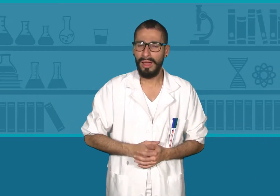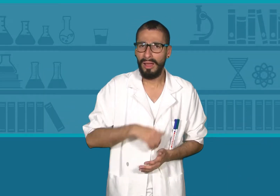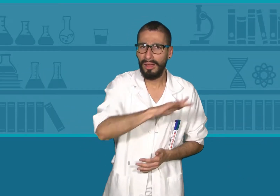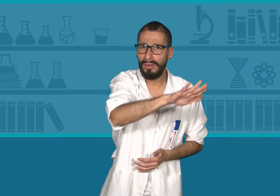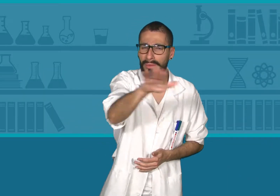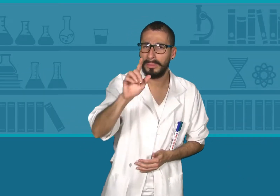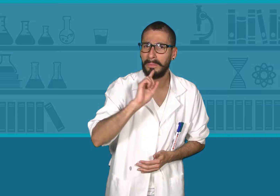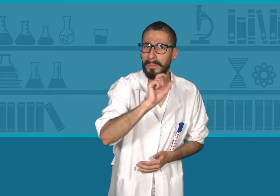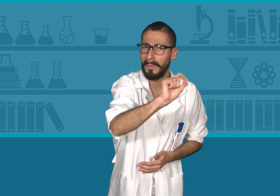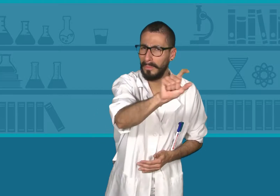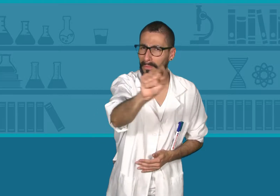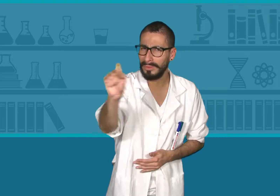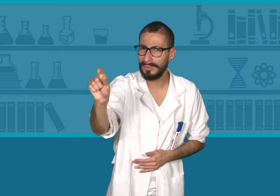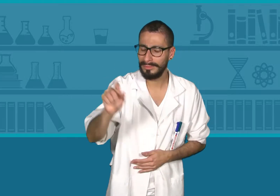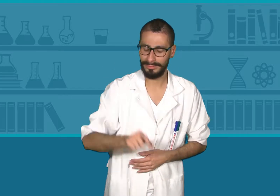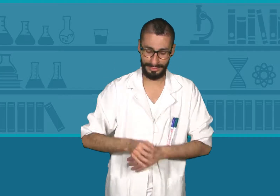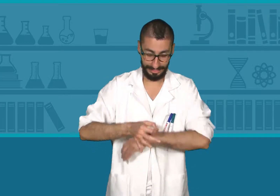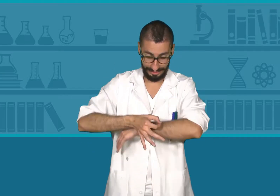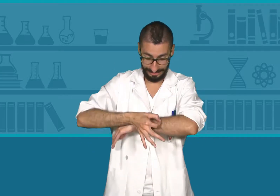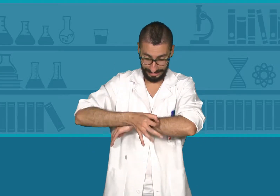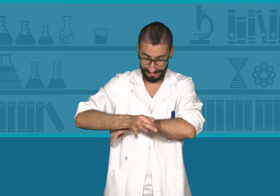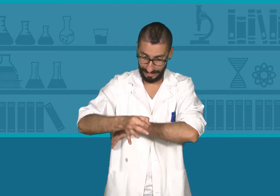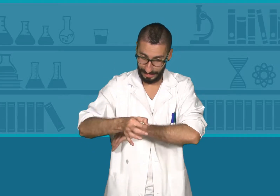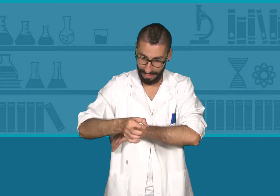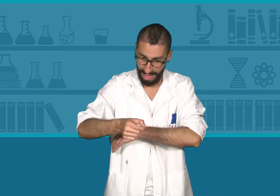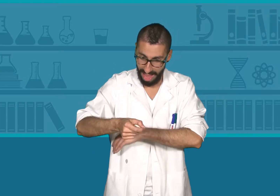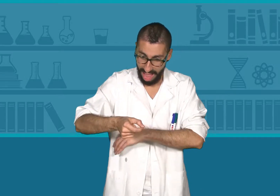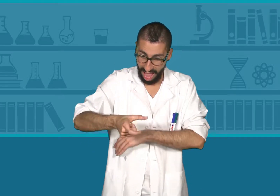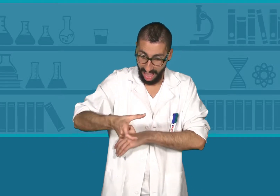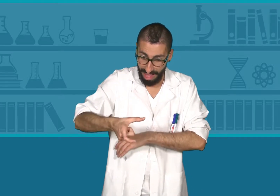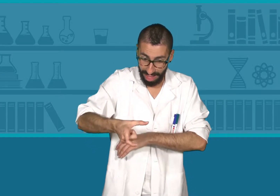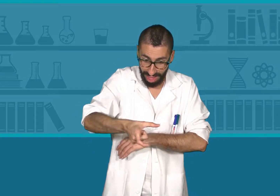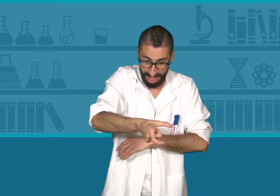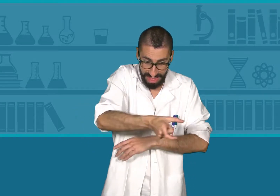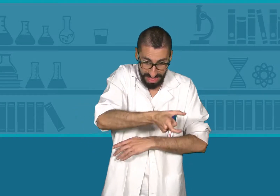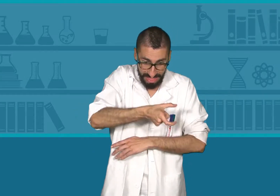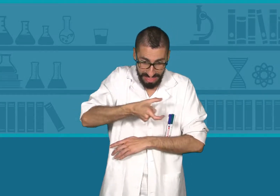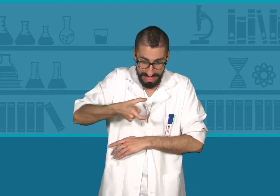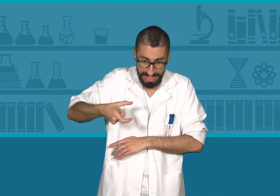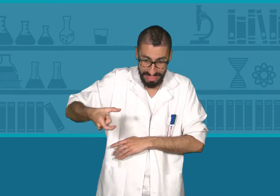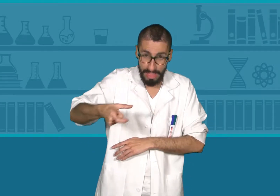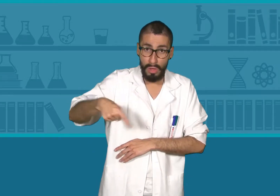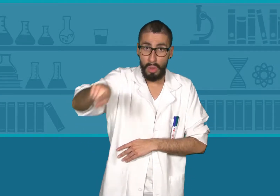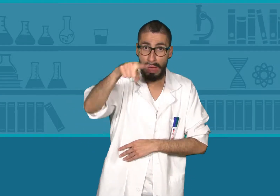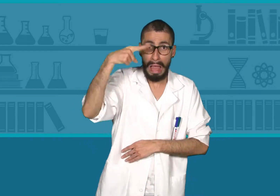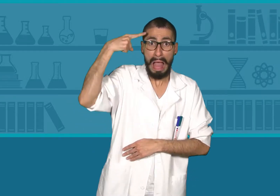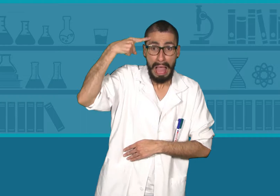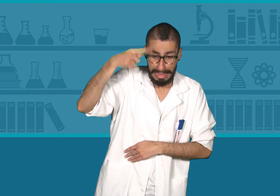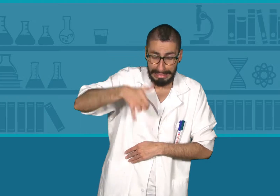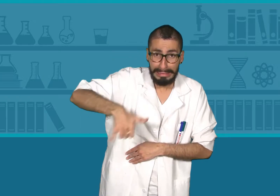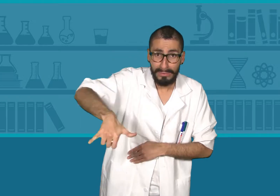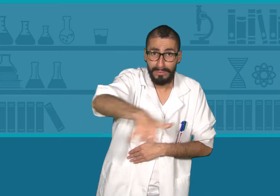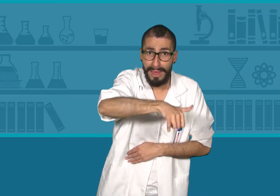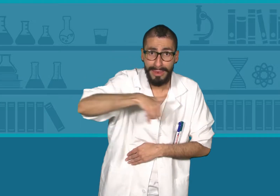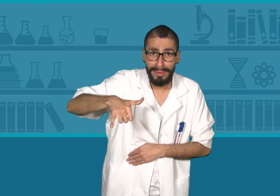Ahora les pregunto: ¿creen que todas las células tienen el mismo tamaño?